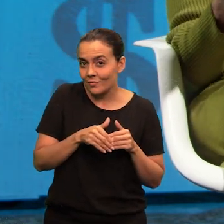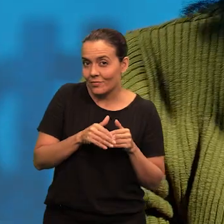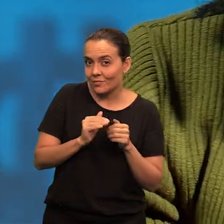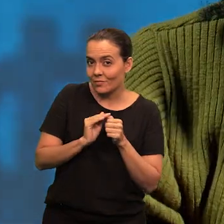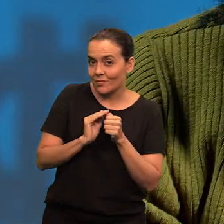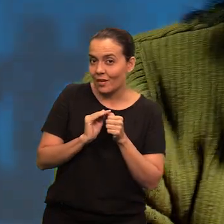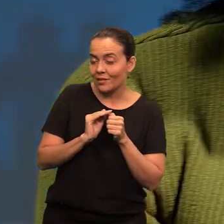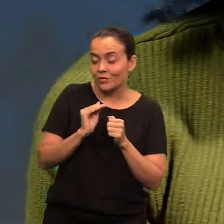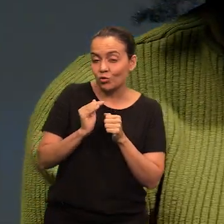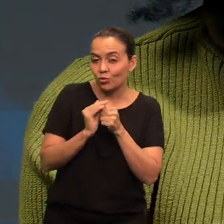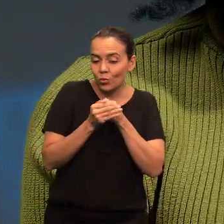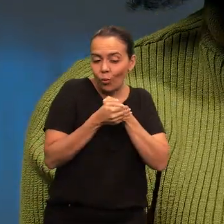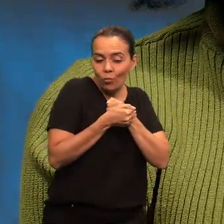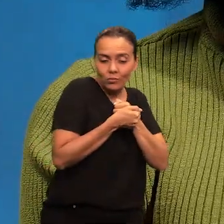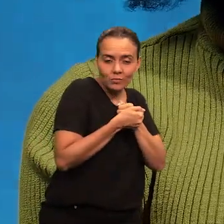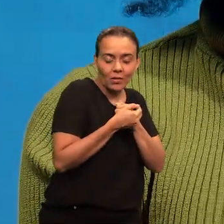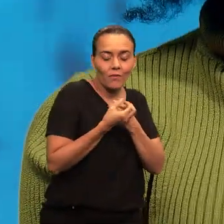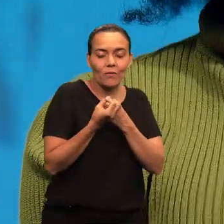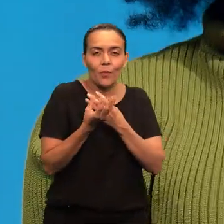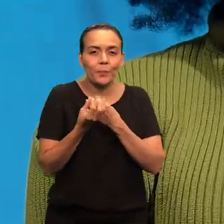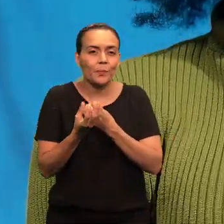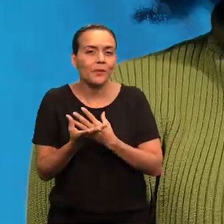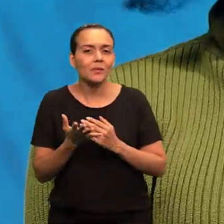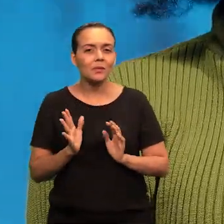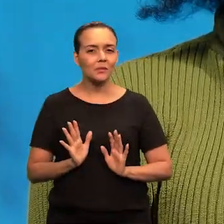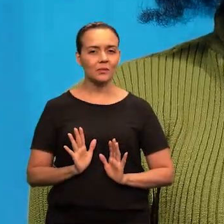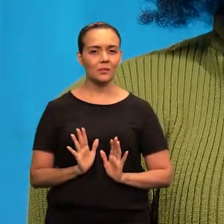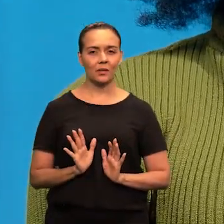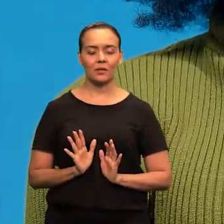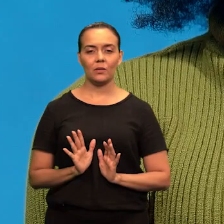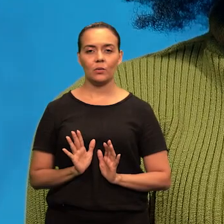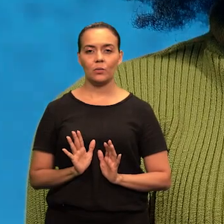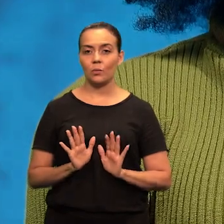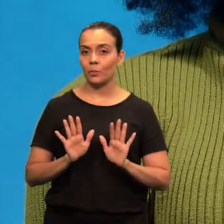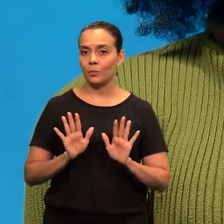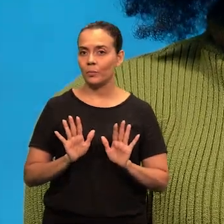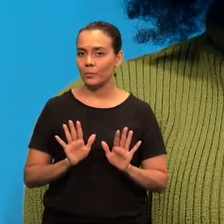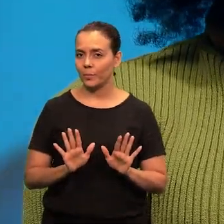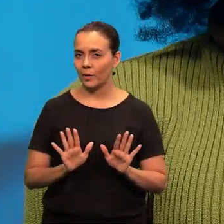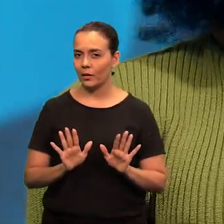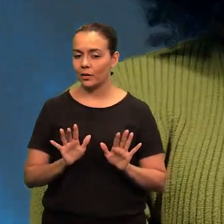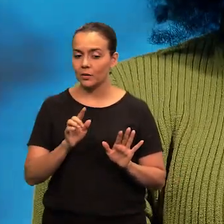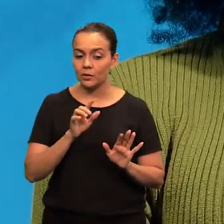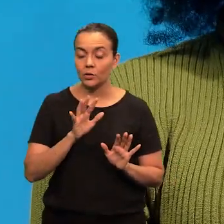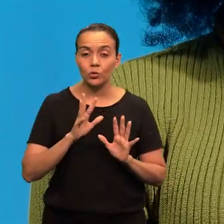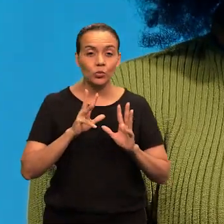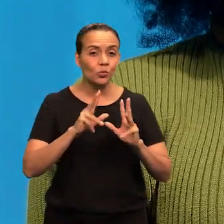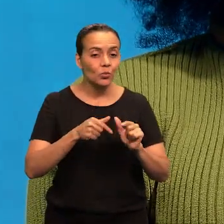porque é difícil não estar capturado também. Mas ao mesmo tempo,